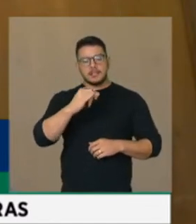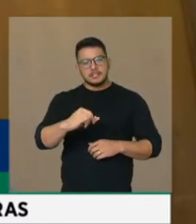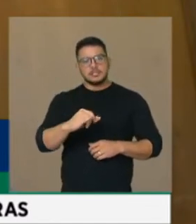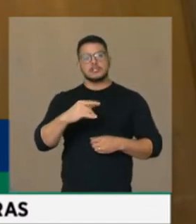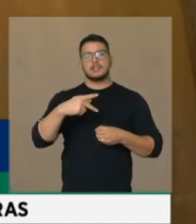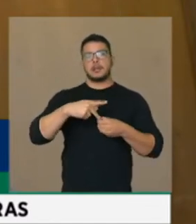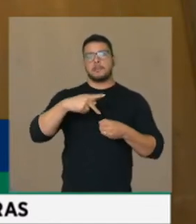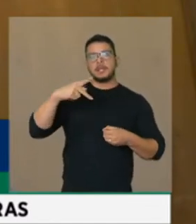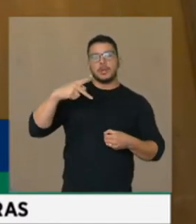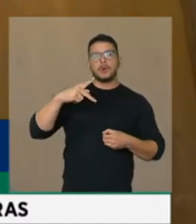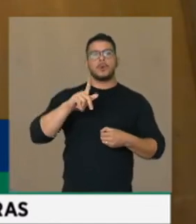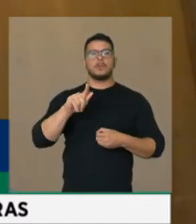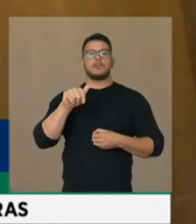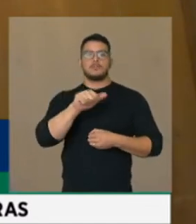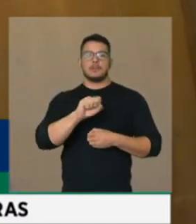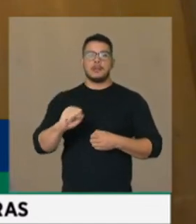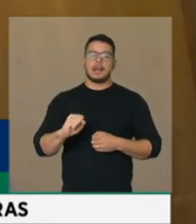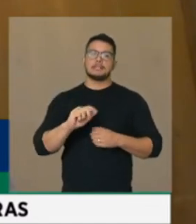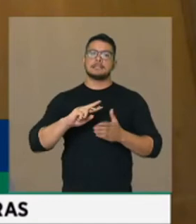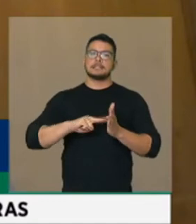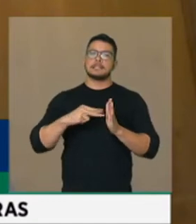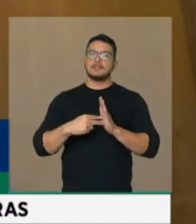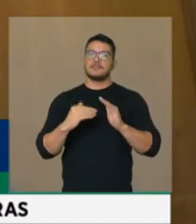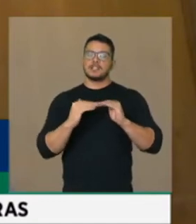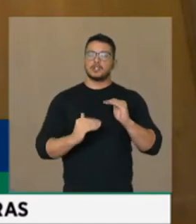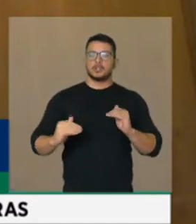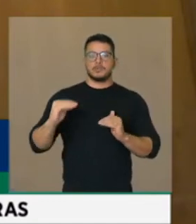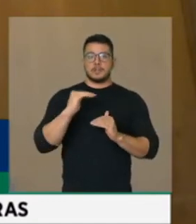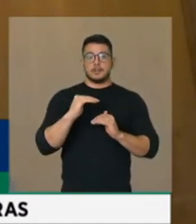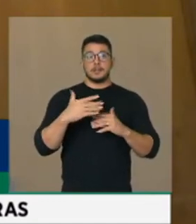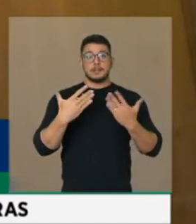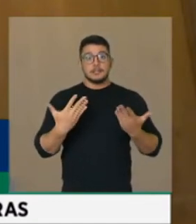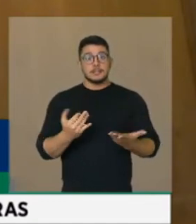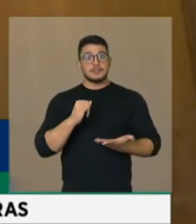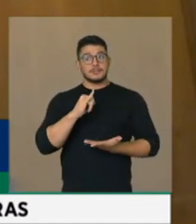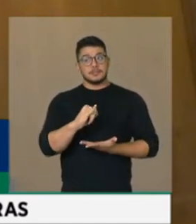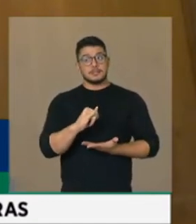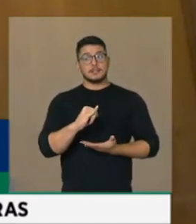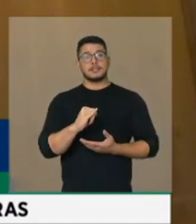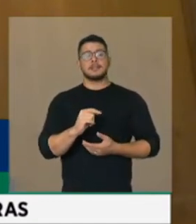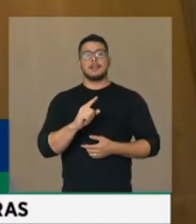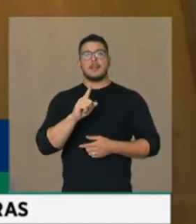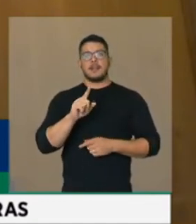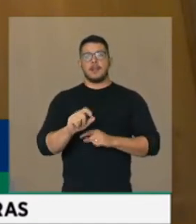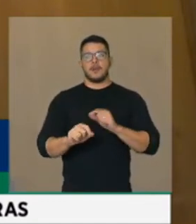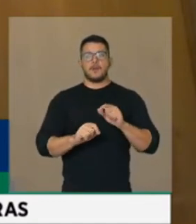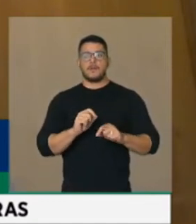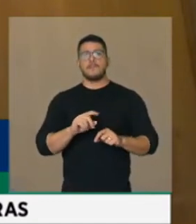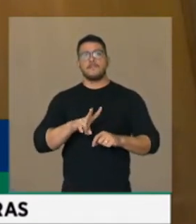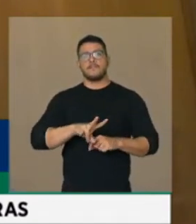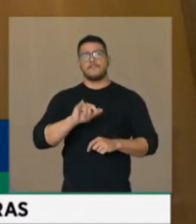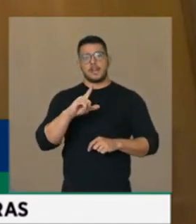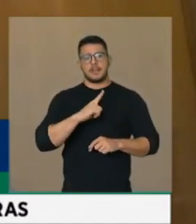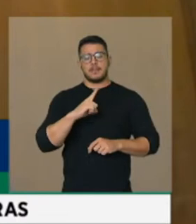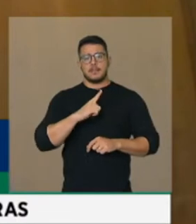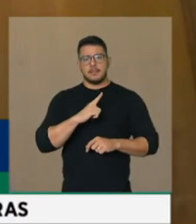É ATENDIDA HOJE PELA ELETROBRAS. PRIMEIRO A ELETROBRAS ELA ABRANGE ÁREAS ESTRATÉGICAS PRA O ESTADO BRASILEIRO. A ENERGIA ELÉ